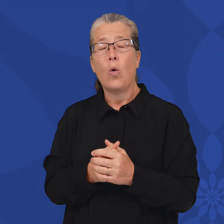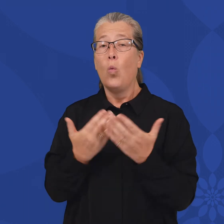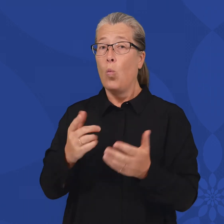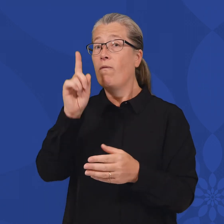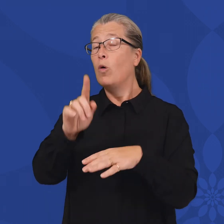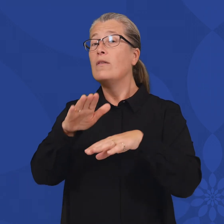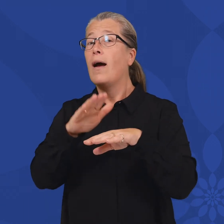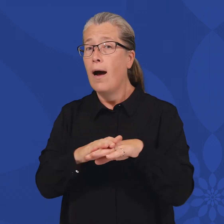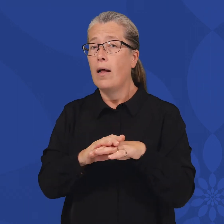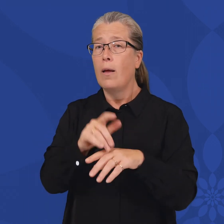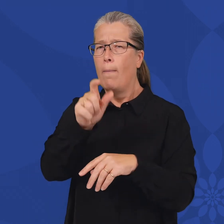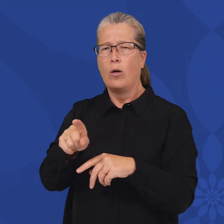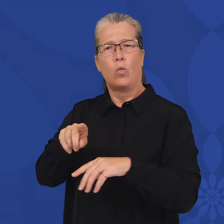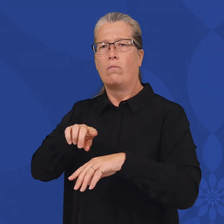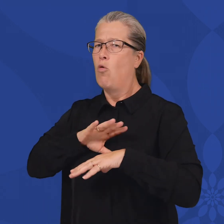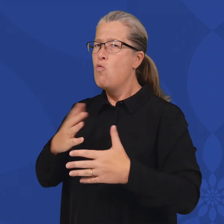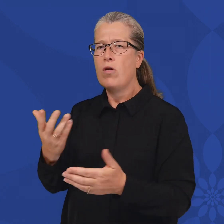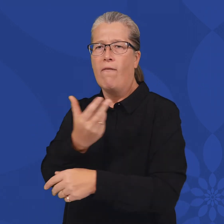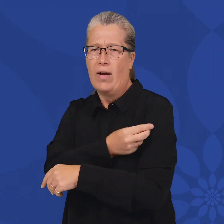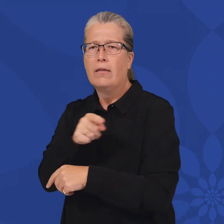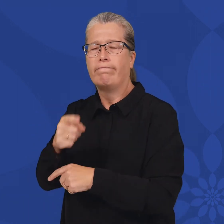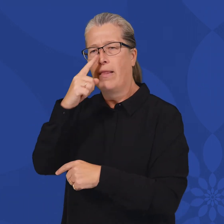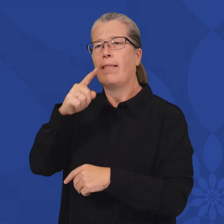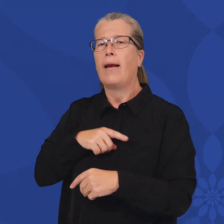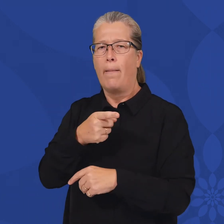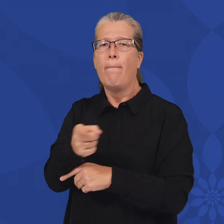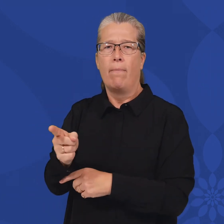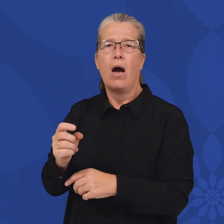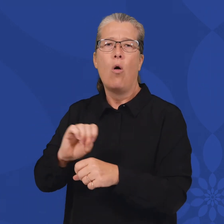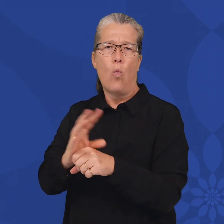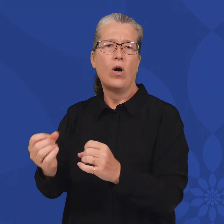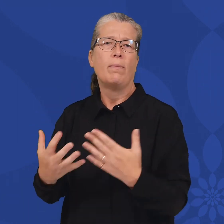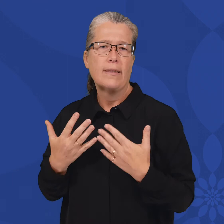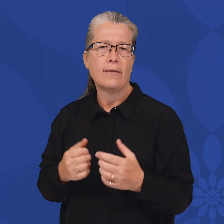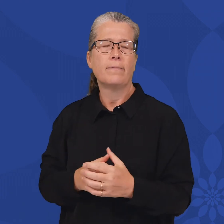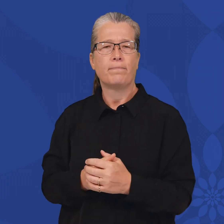Nu drabbas främst de som inte är vaccinerade.